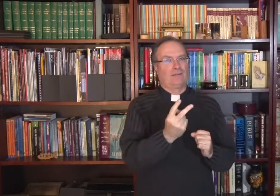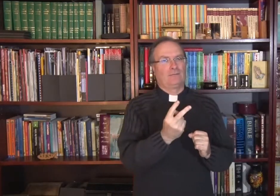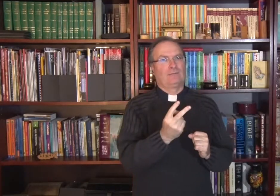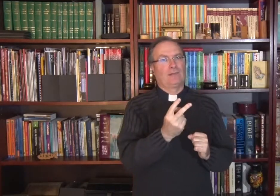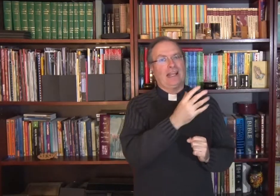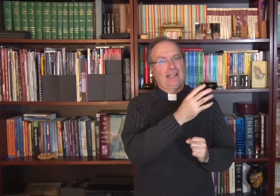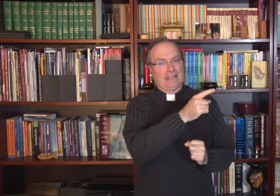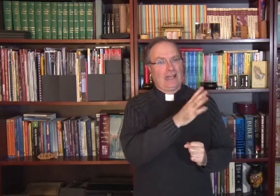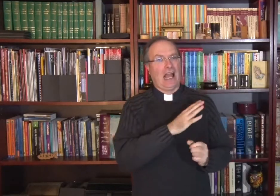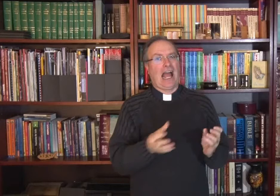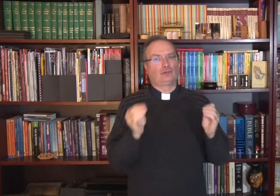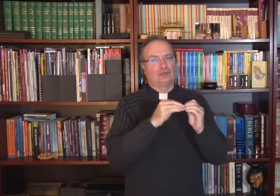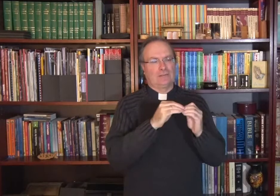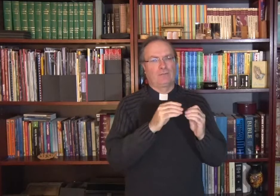Il a ajouté: